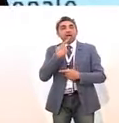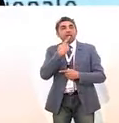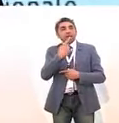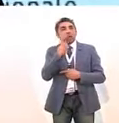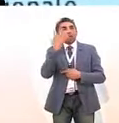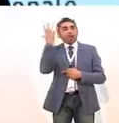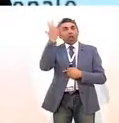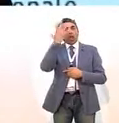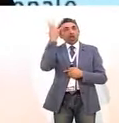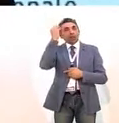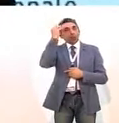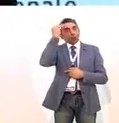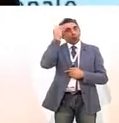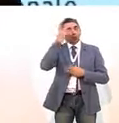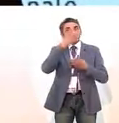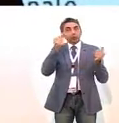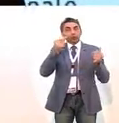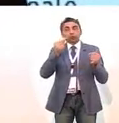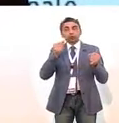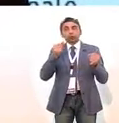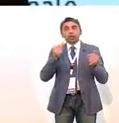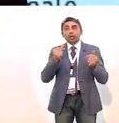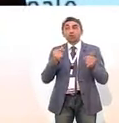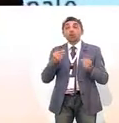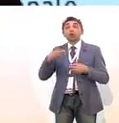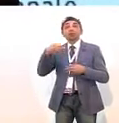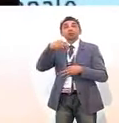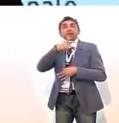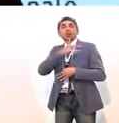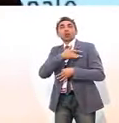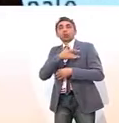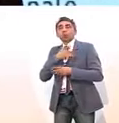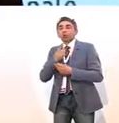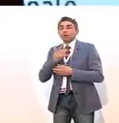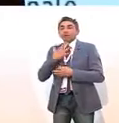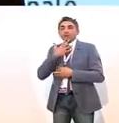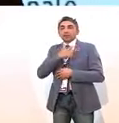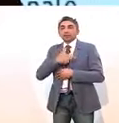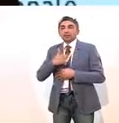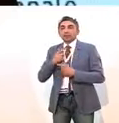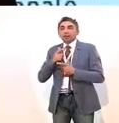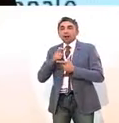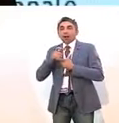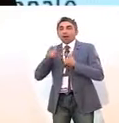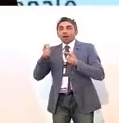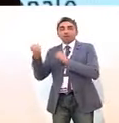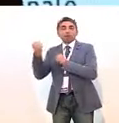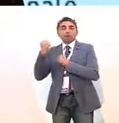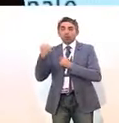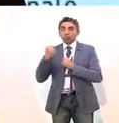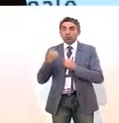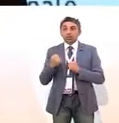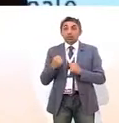la gloria, la virtù e te ne accende in petto un desiderio inesausto. E non puoi lasciarlo,